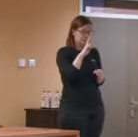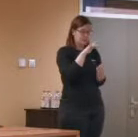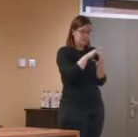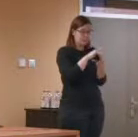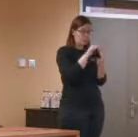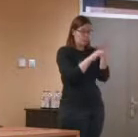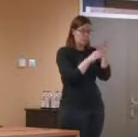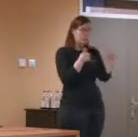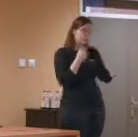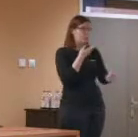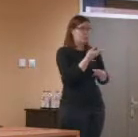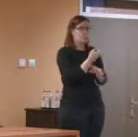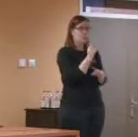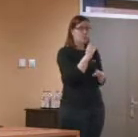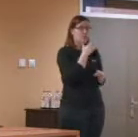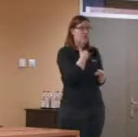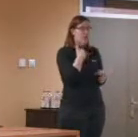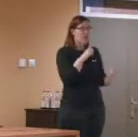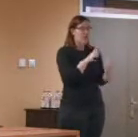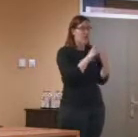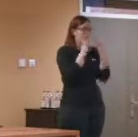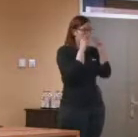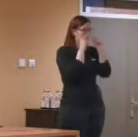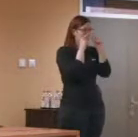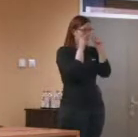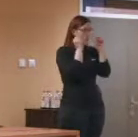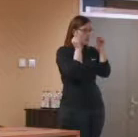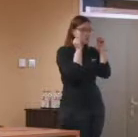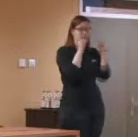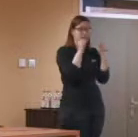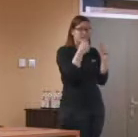quería hablar personalmente con Álvaro Pérez "El Bigotes", no era